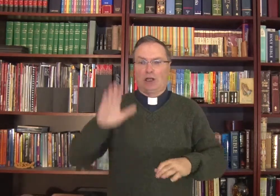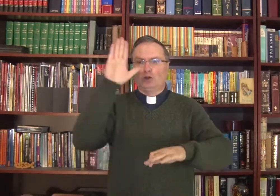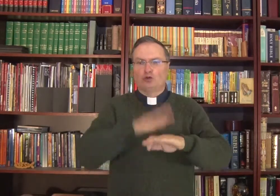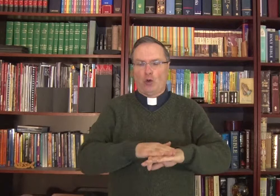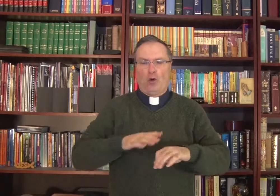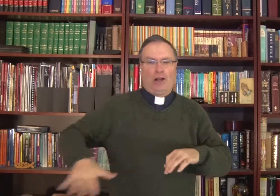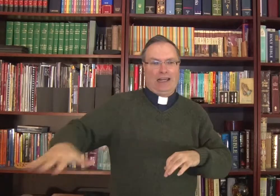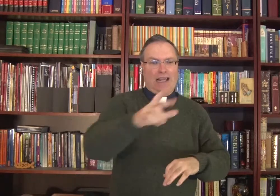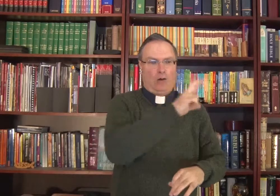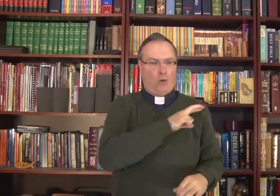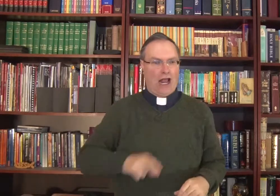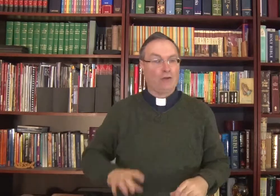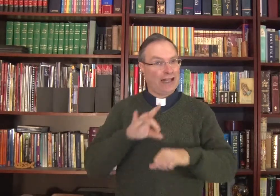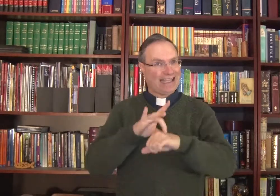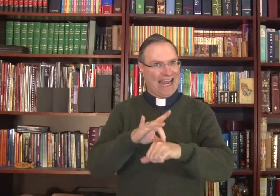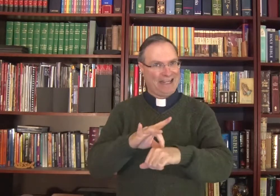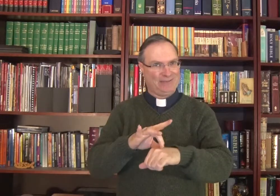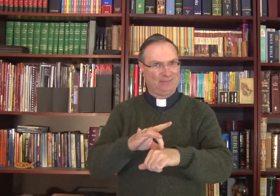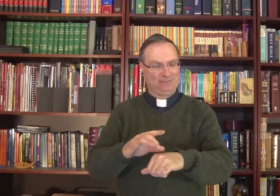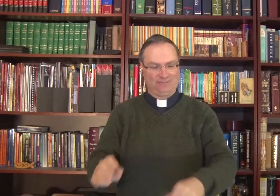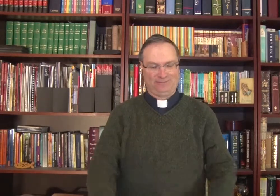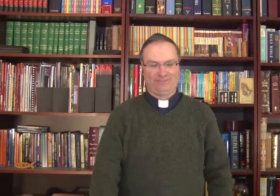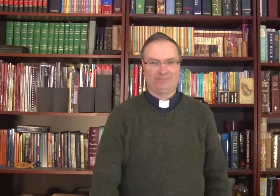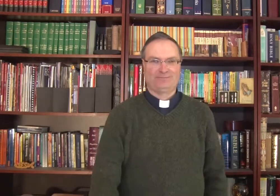sur les rois de la terre.»